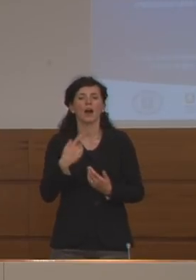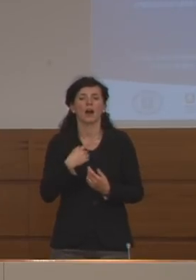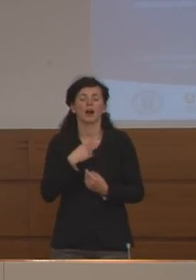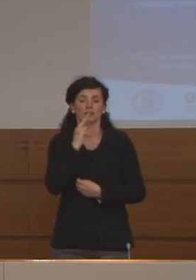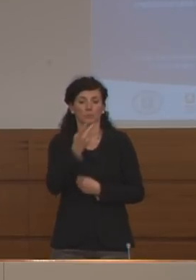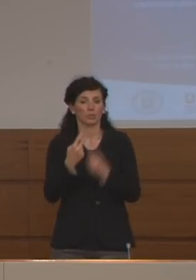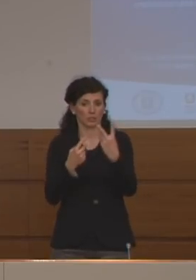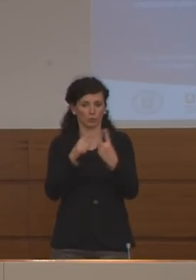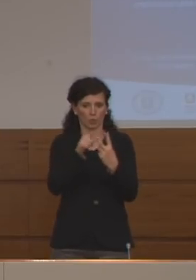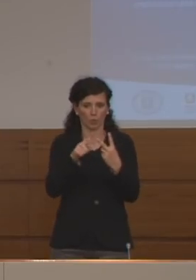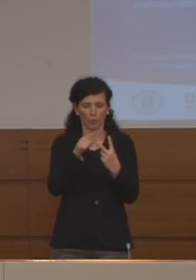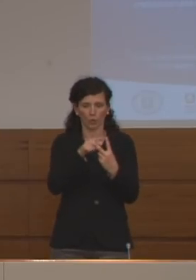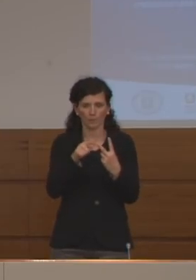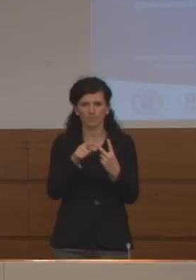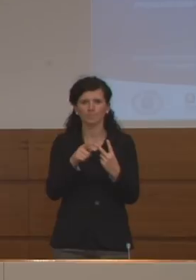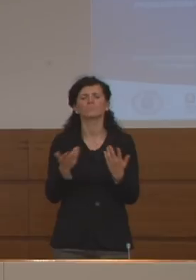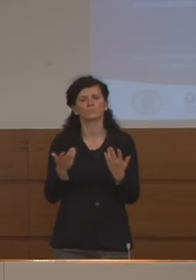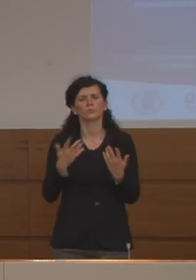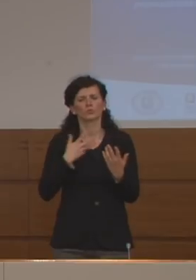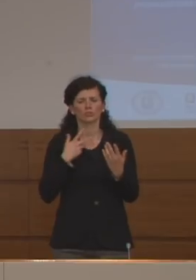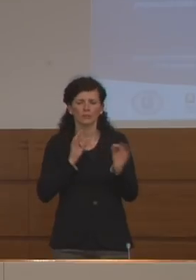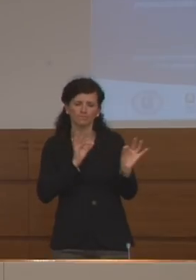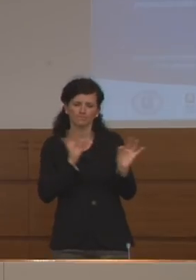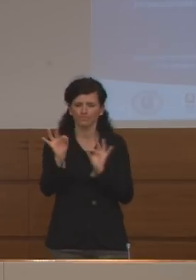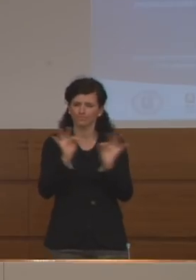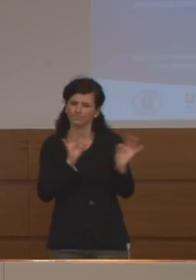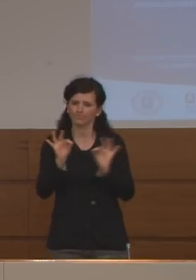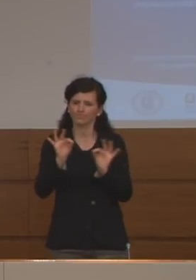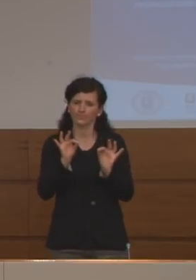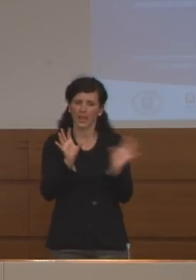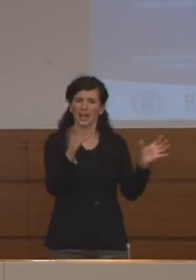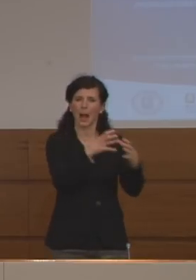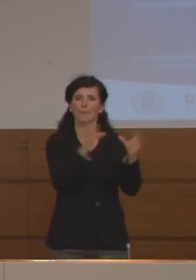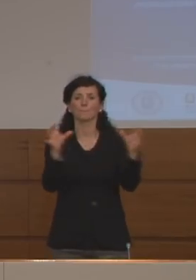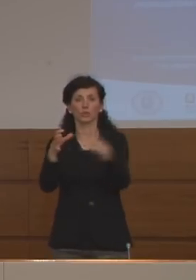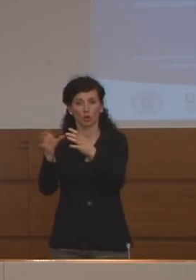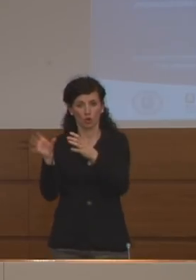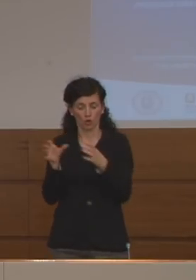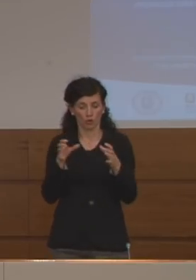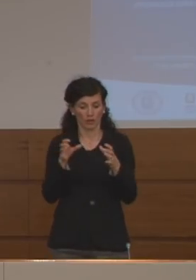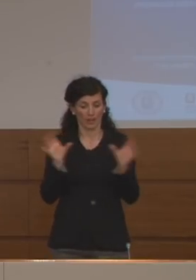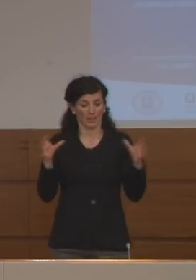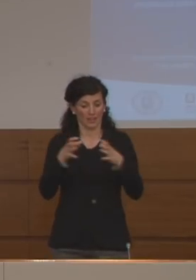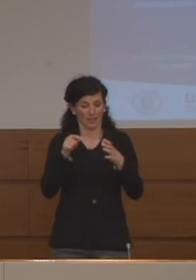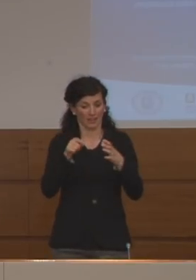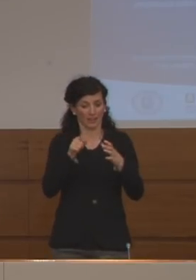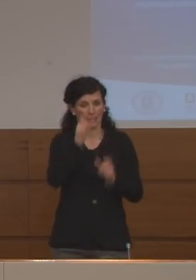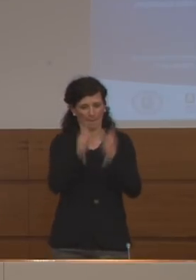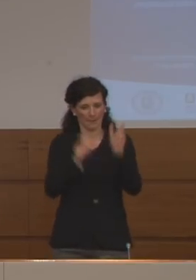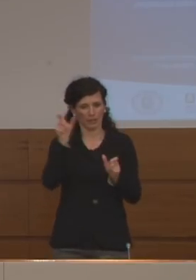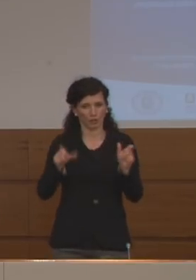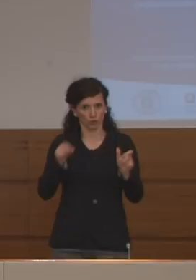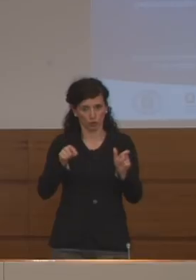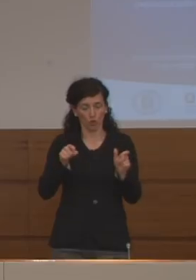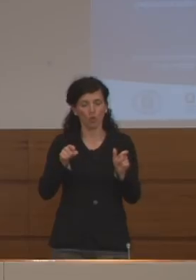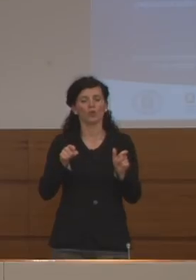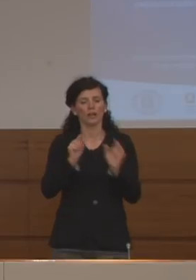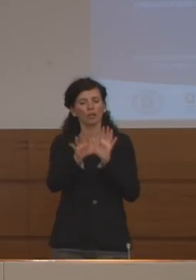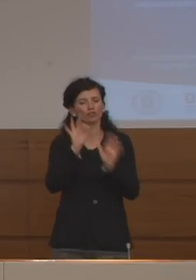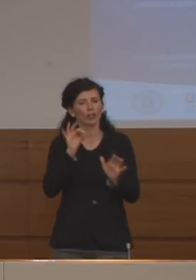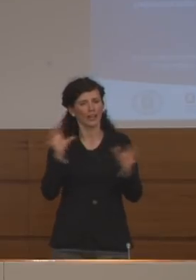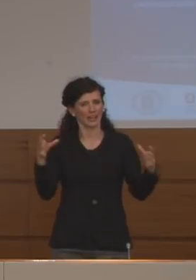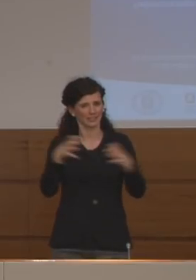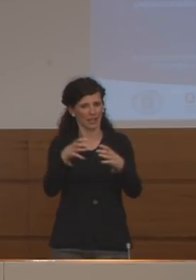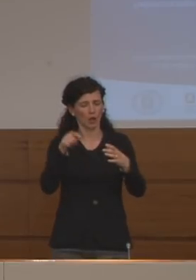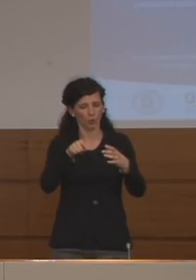Il dimensionamento campionario verrà di fatto a essere costruito in maniera tale